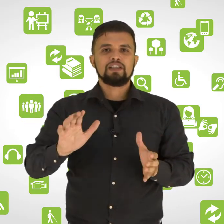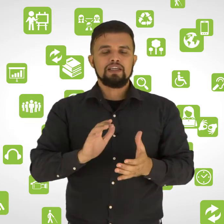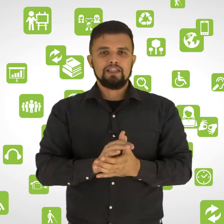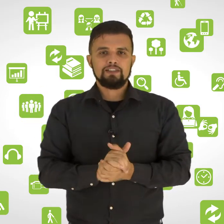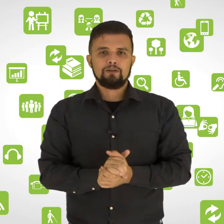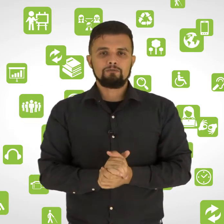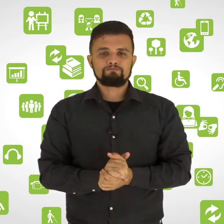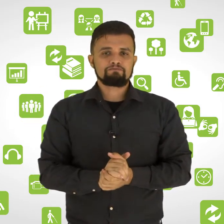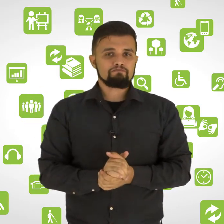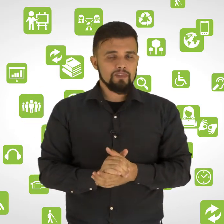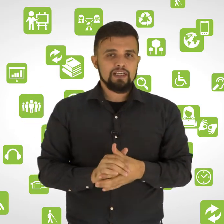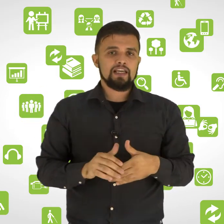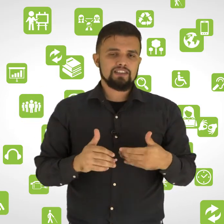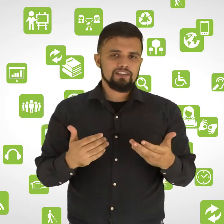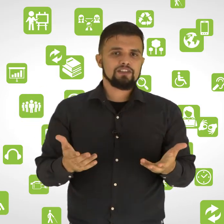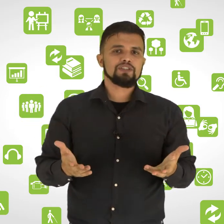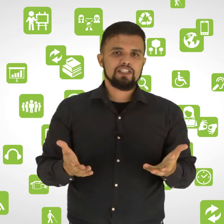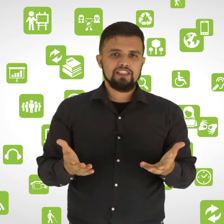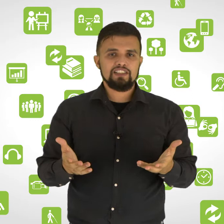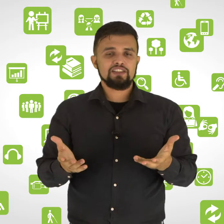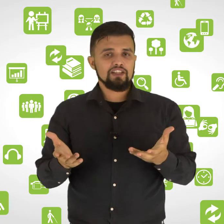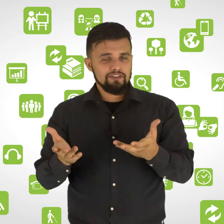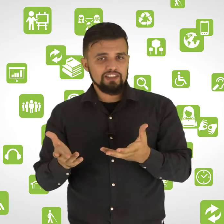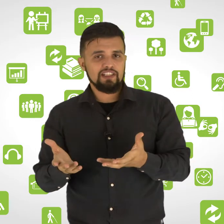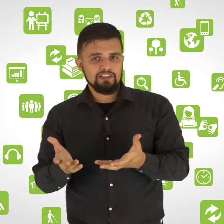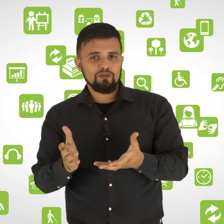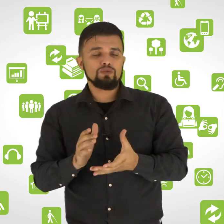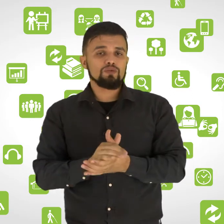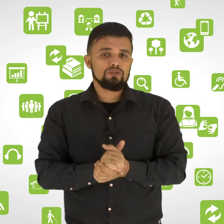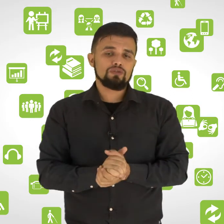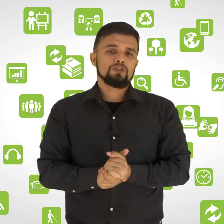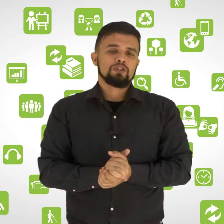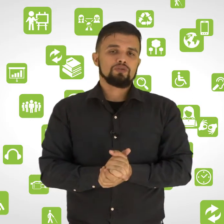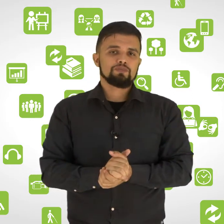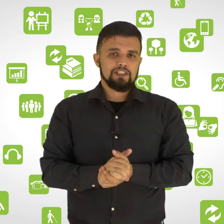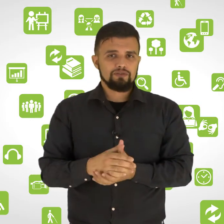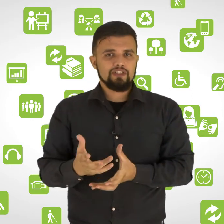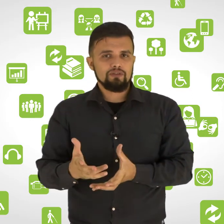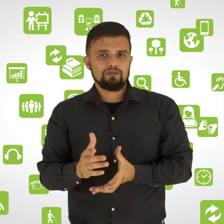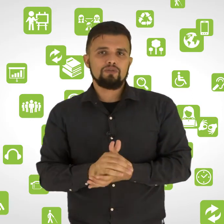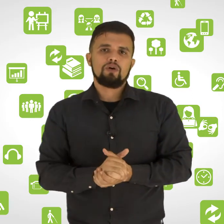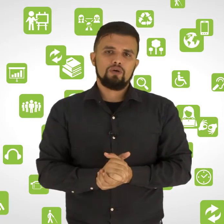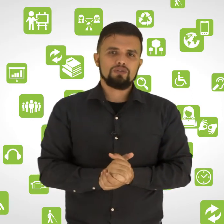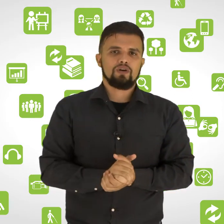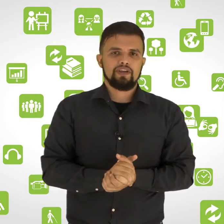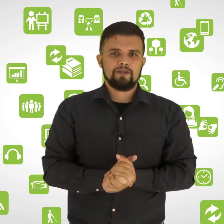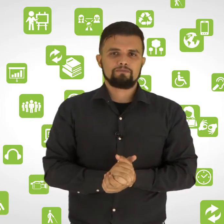Então, essas são estratégias de referenciação do uso do espaço neutro ou token